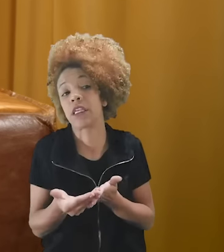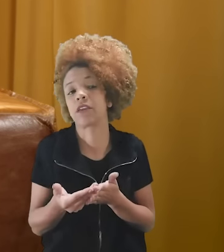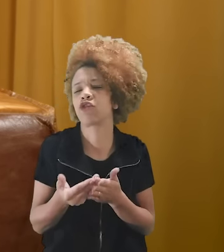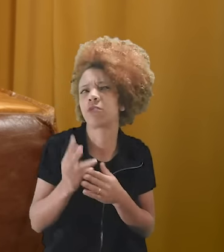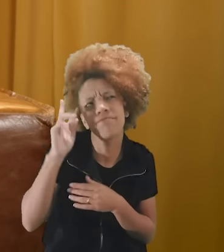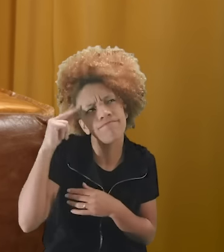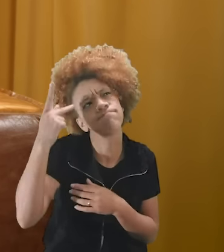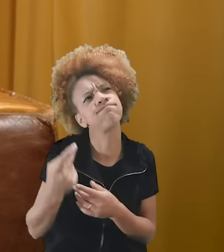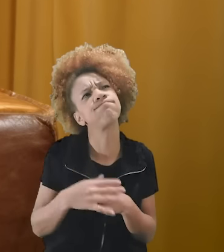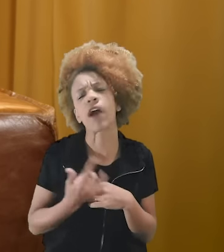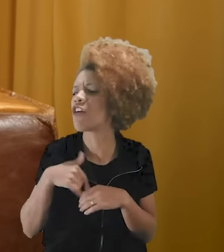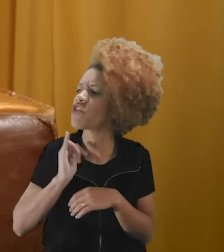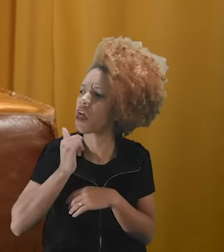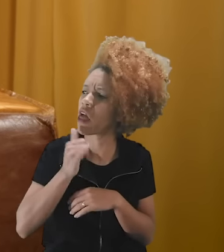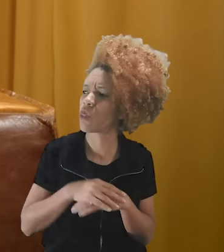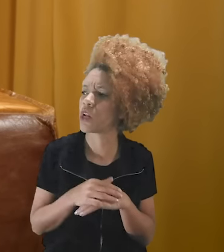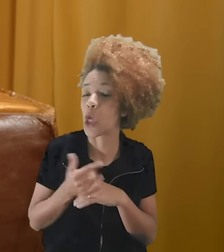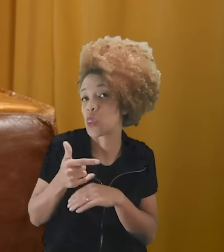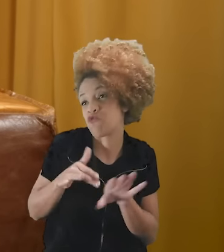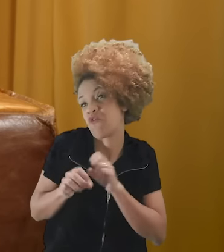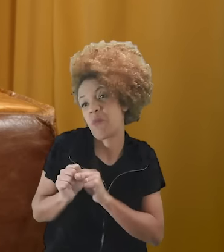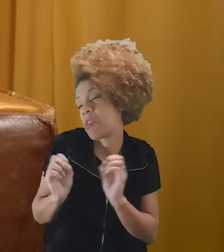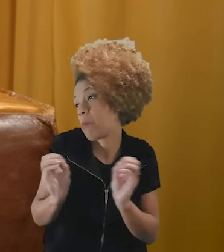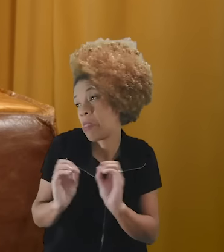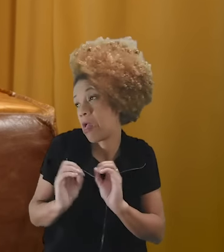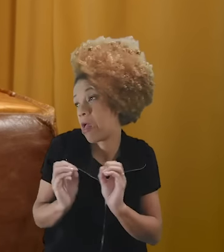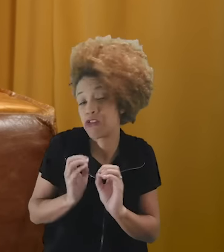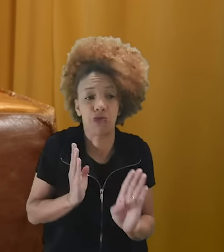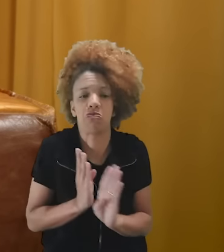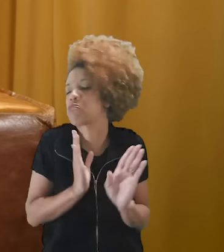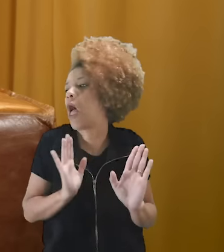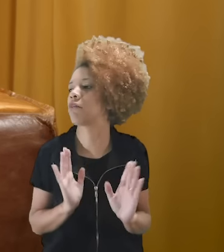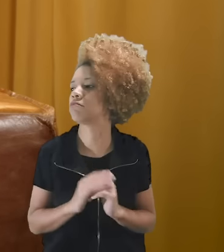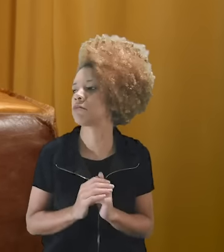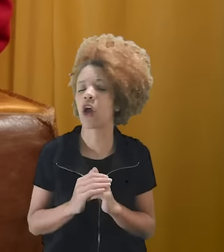no estalinho eu falei vou ser narradora não tinha nenhuma formação nem nada foi do nada falei com o